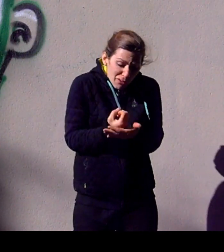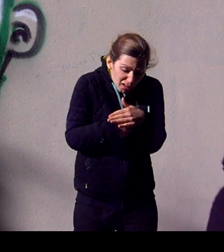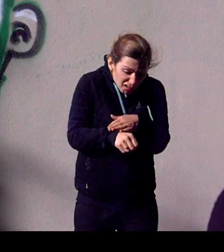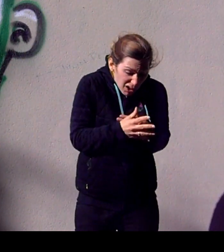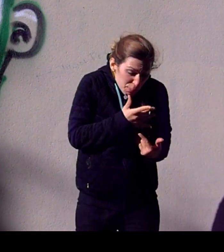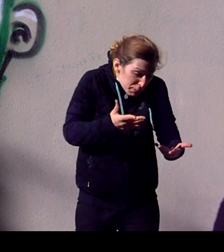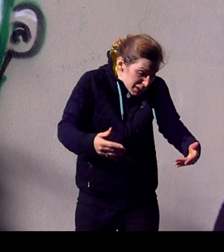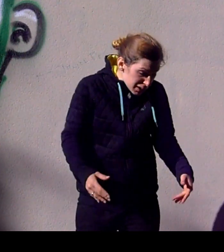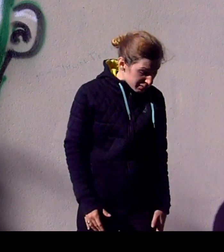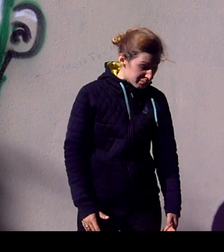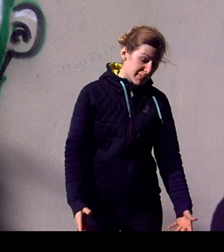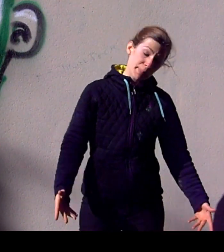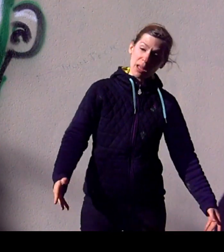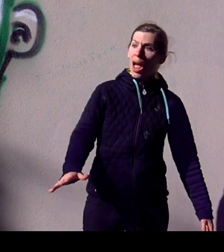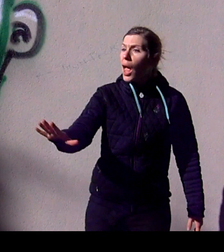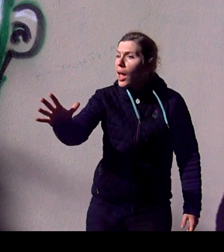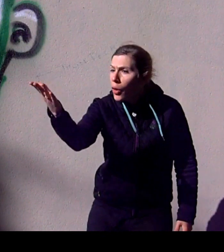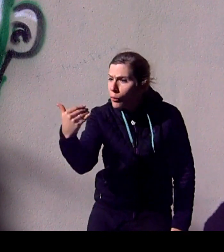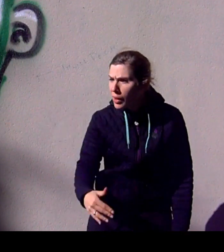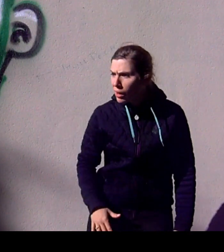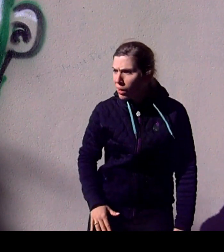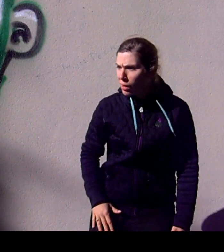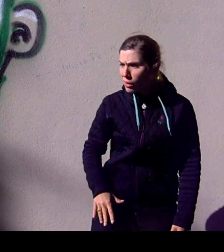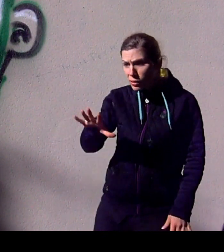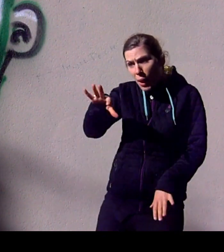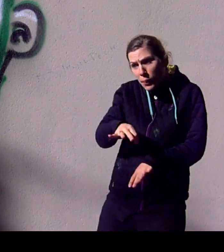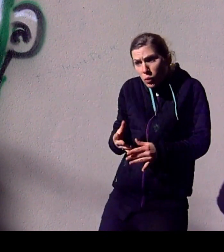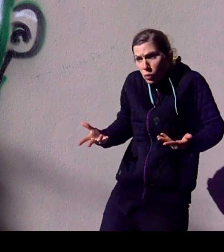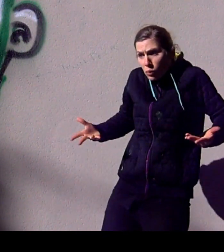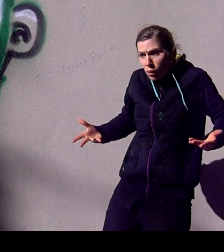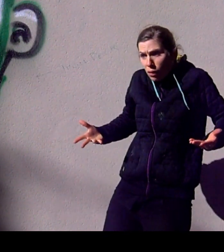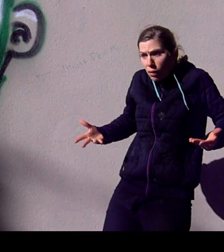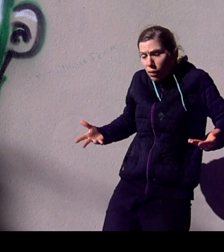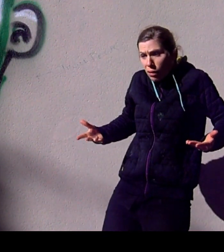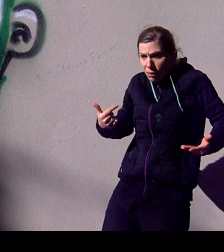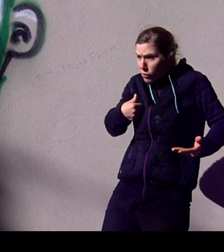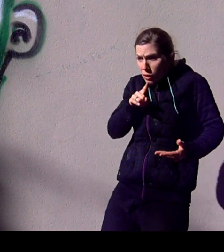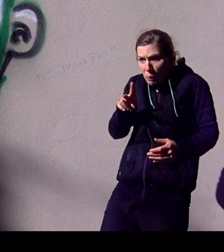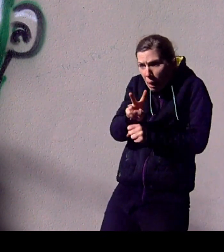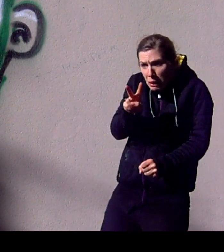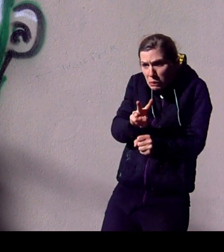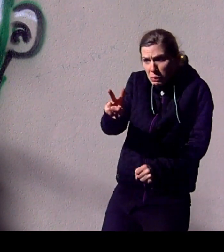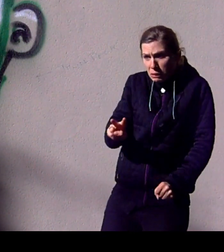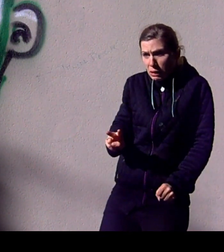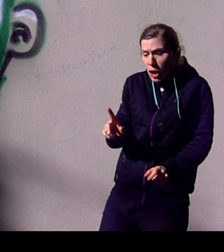J'peux pas faire un enfant Et bon, c'est pas...Hey, reviens! Cinq minutes quoi! j'tai pas insultée